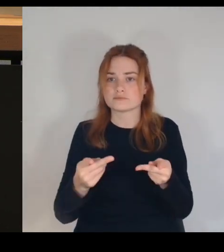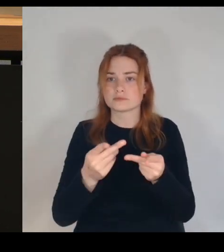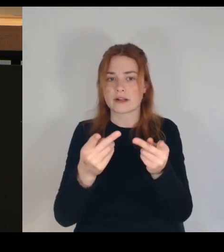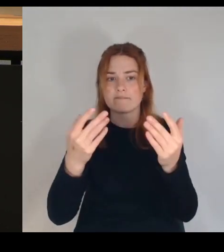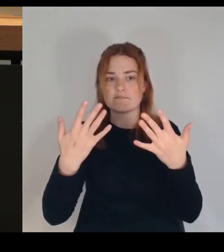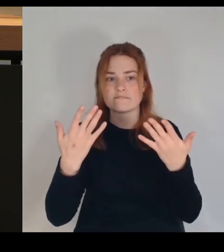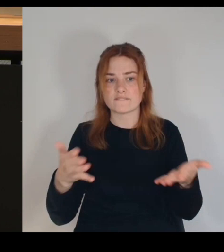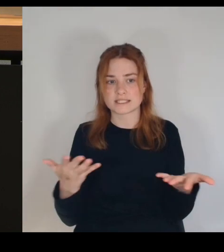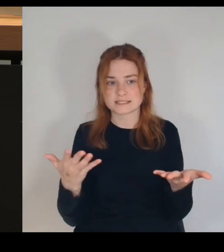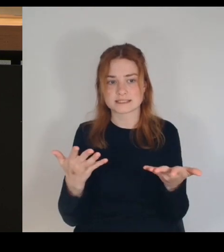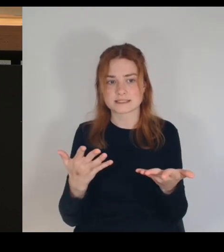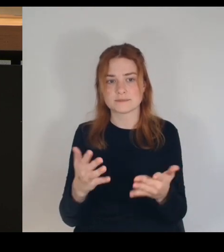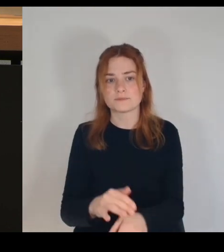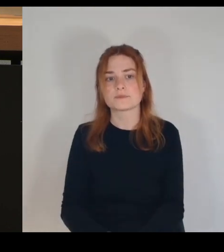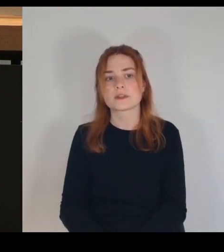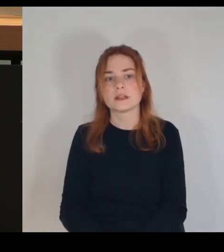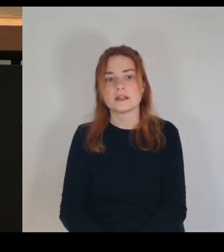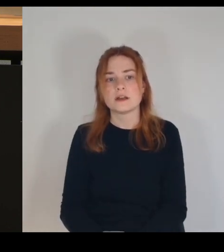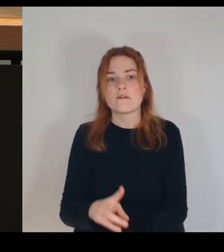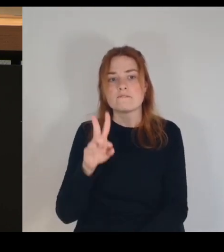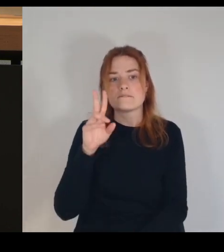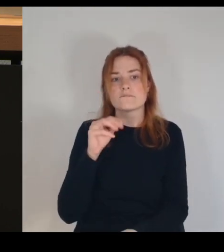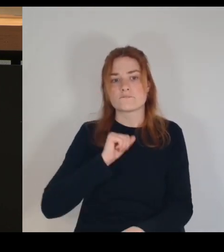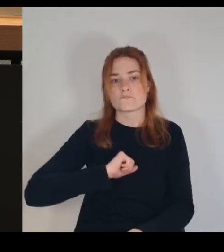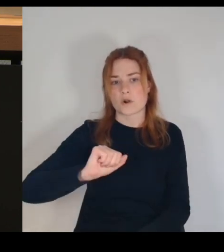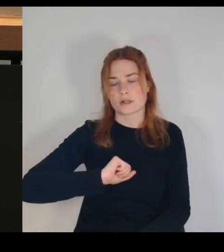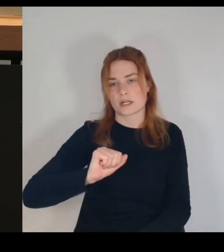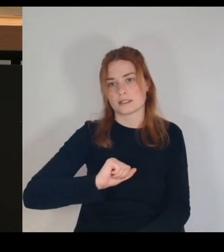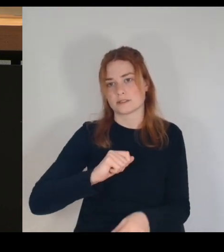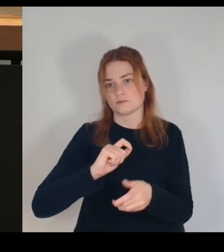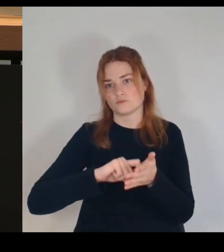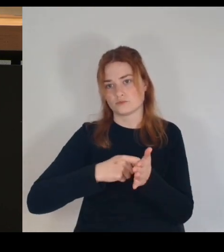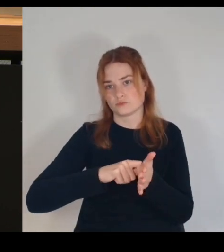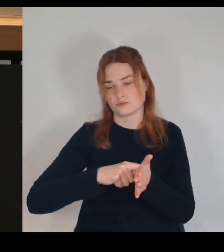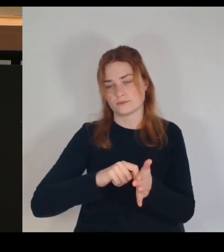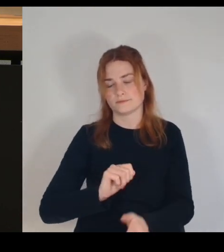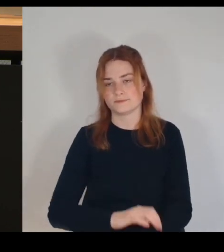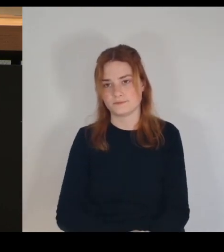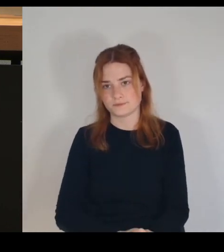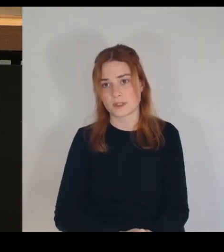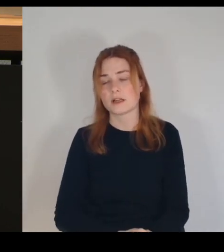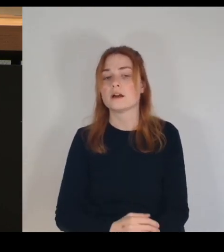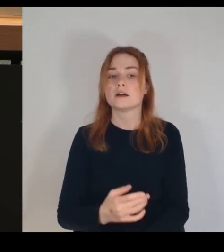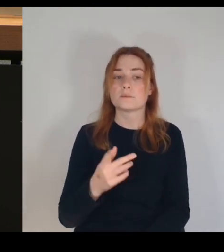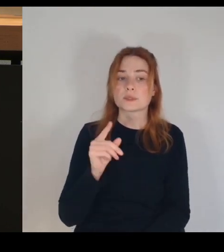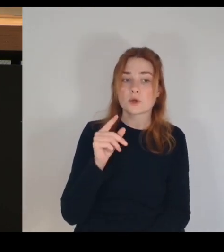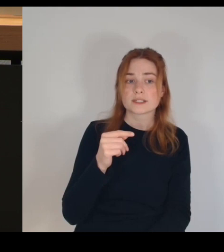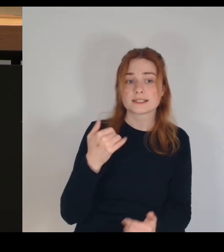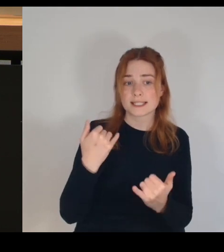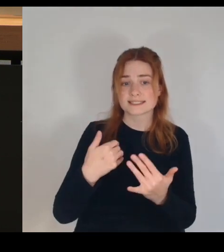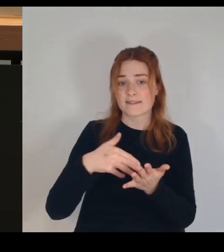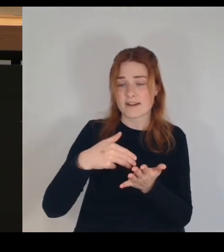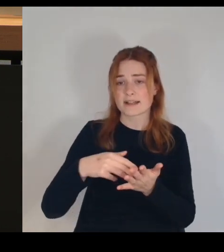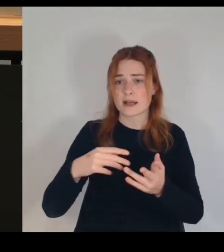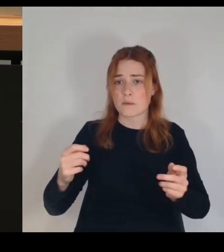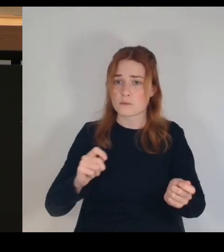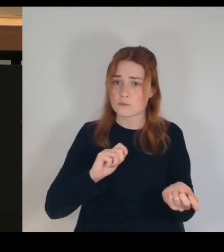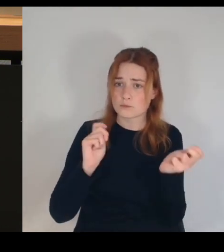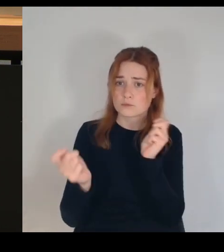jetzt mit Vollgas fortsetzen. Und dann. Und auch das ist ein Problem, das sagen uns auch alle Wirtschaftsverbände, haben wir ein Vollzugsdefizit?